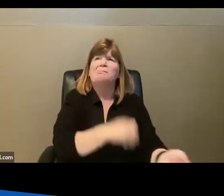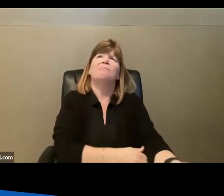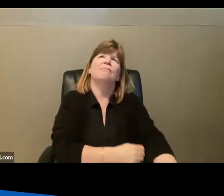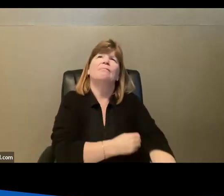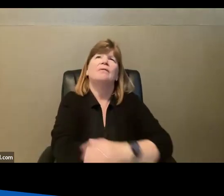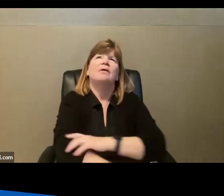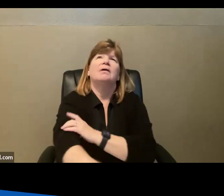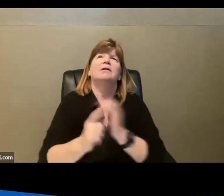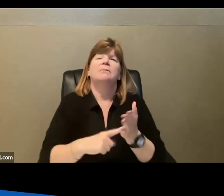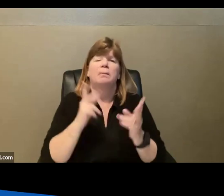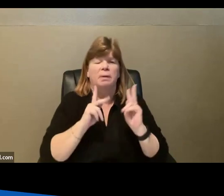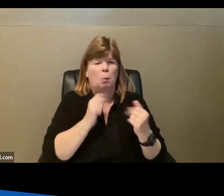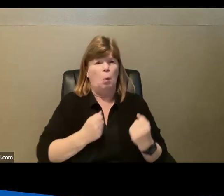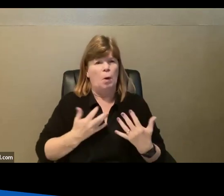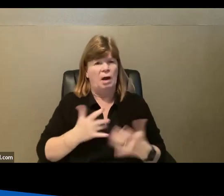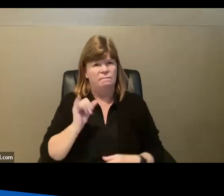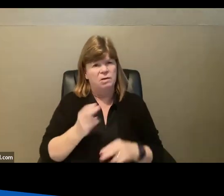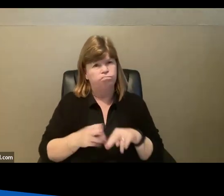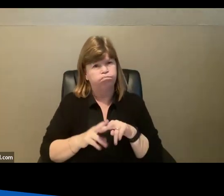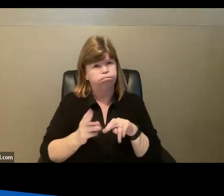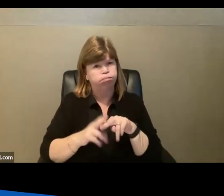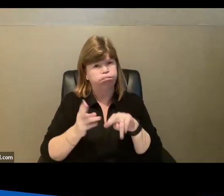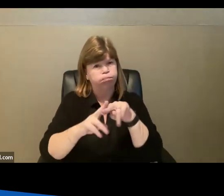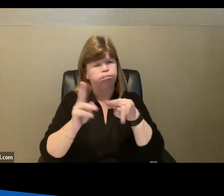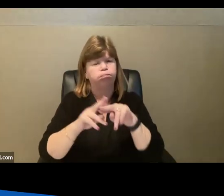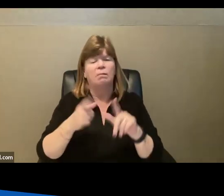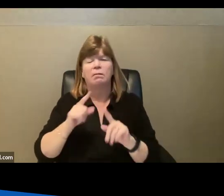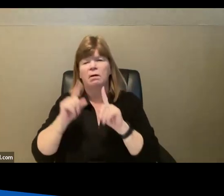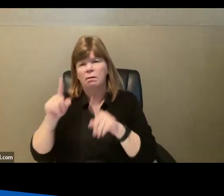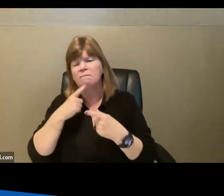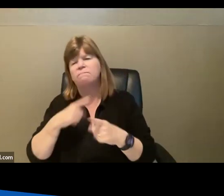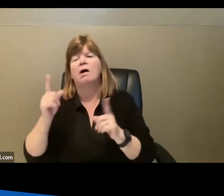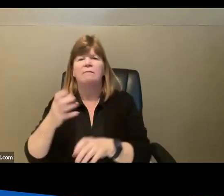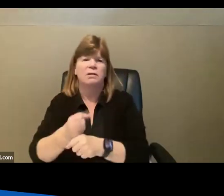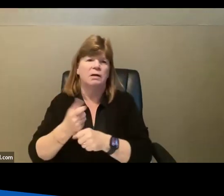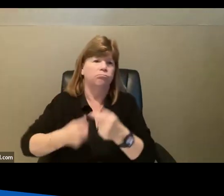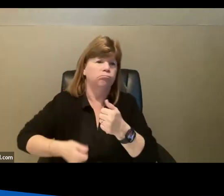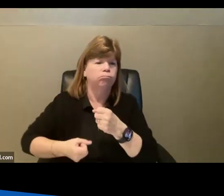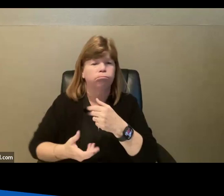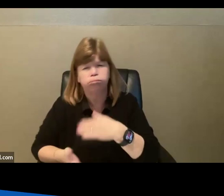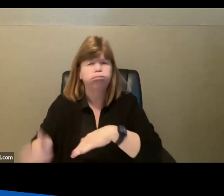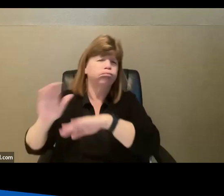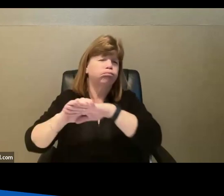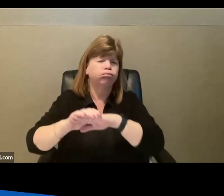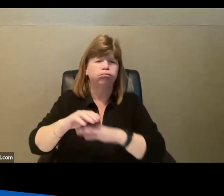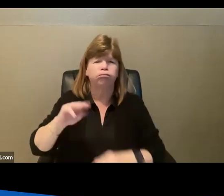la infección empeora, y tienen que tomar un nivel realmente alto, los llaman generaciones de antibióticos. Tienes como las penicilinas, las ampicilinas.